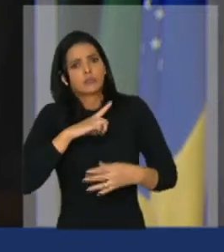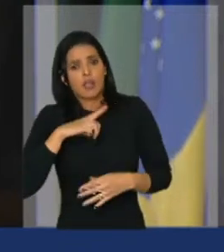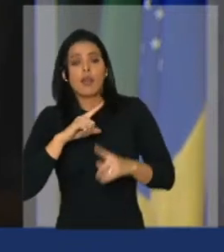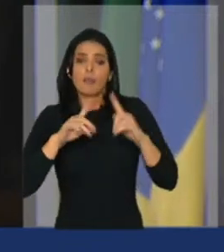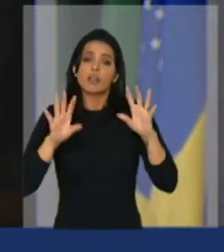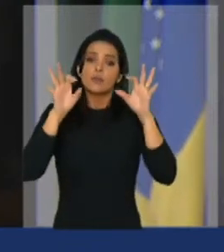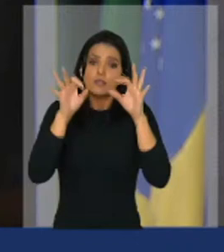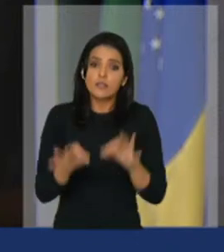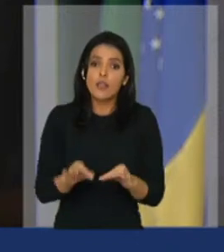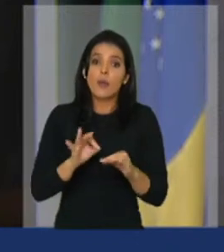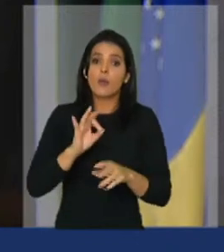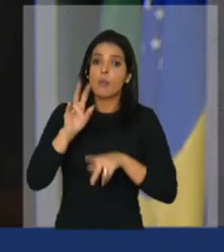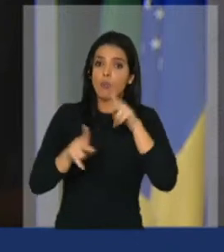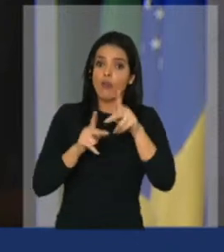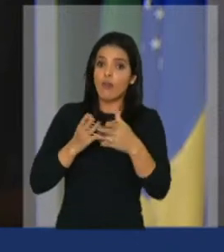RIO, PARA DAR ESTA TRANSPARÊNCIA NAS ELEIÇÕES